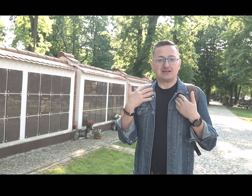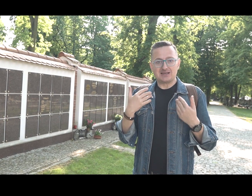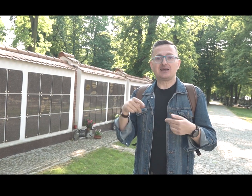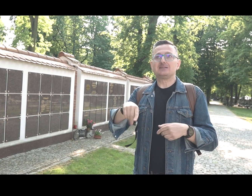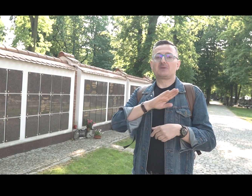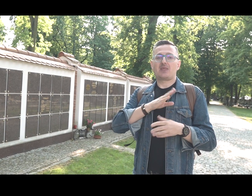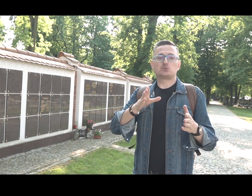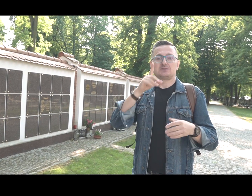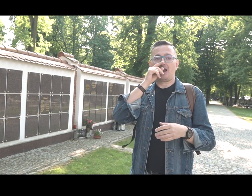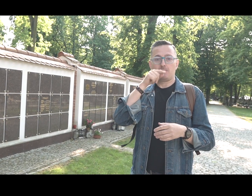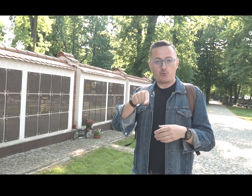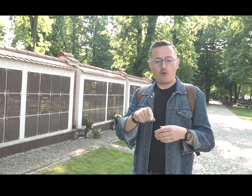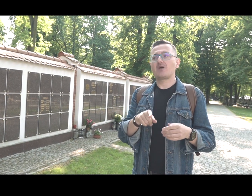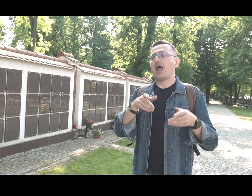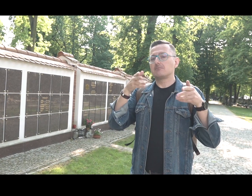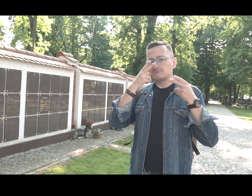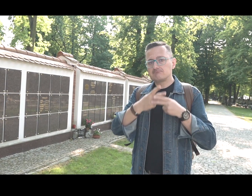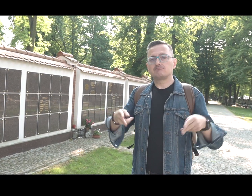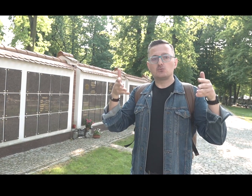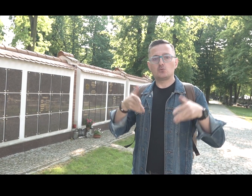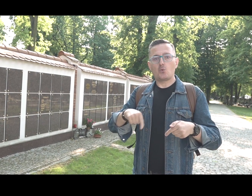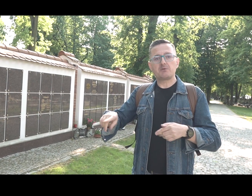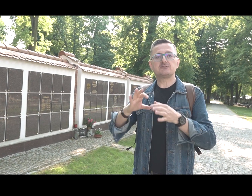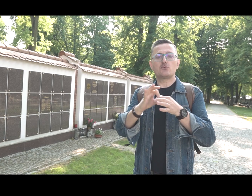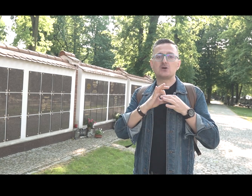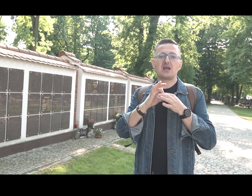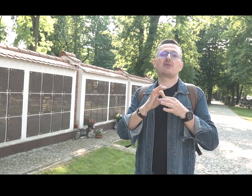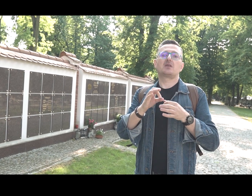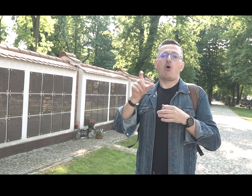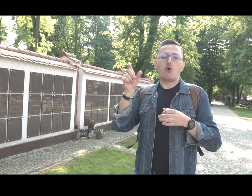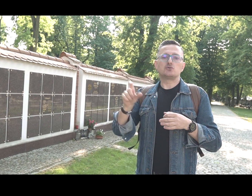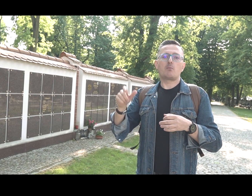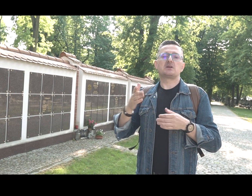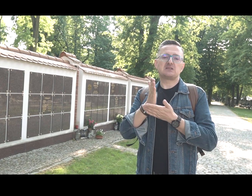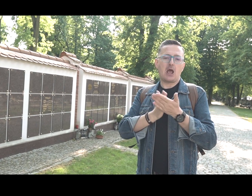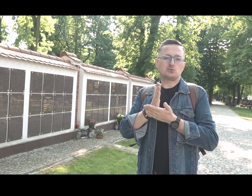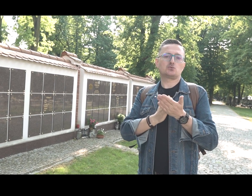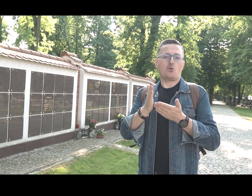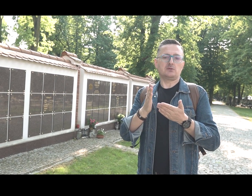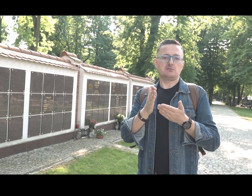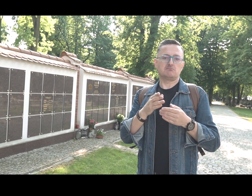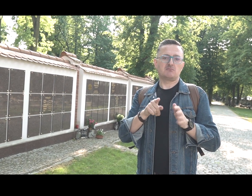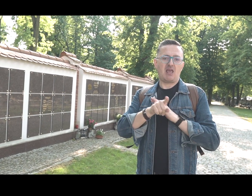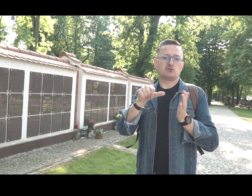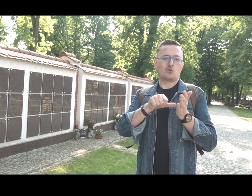po cmentarzu przy ulicy Lipowej. Odwiedziliśmy groby osób zasłużonych dla środowiska osób głuchych,